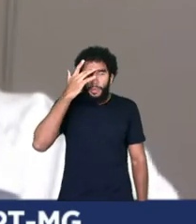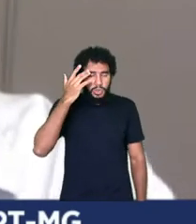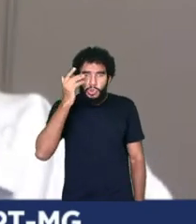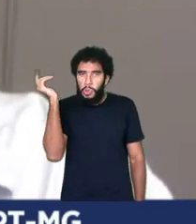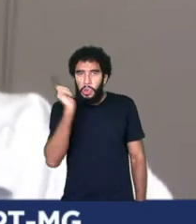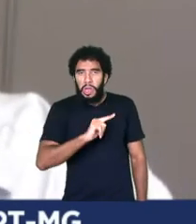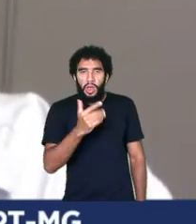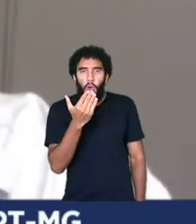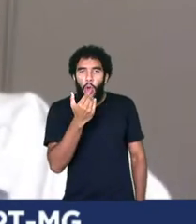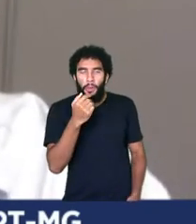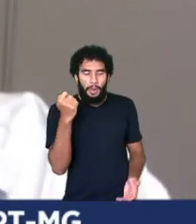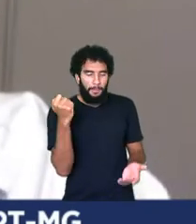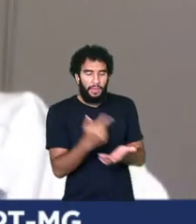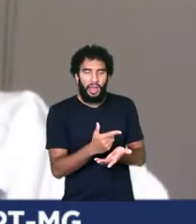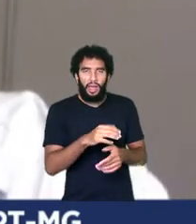POVO NÃO PODE COMER CARNE. QUE SAUDADES DO PRESIDENTE